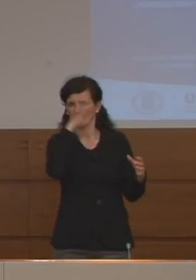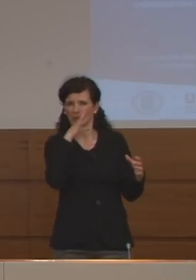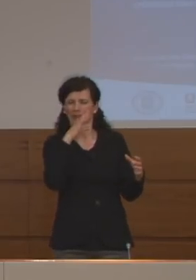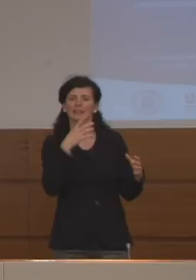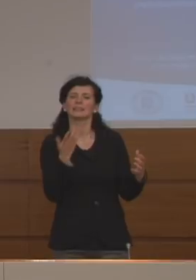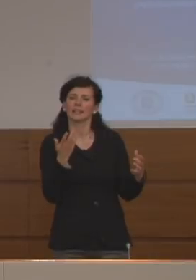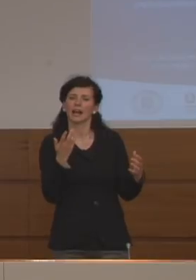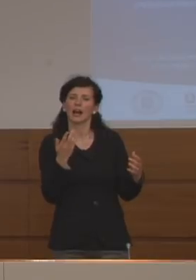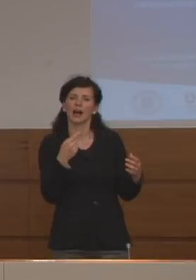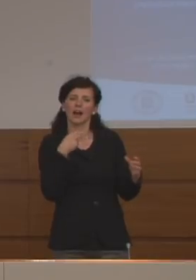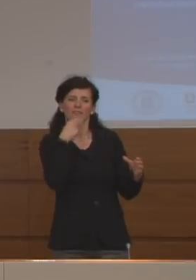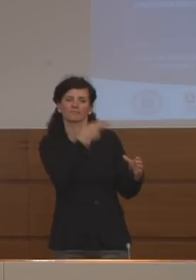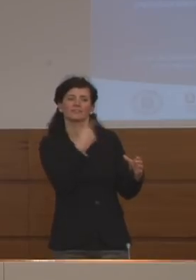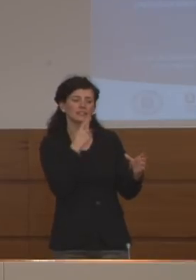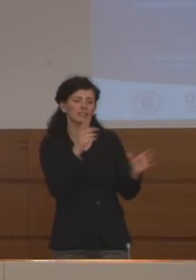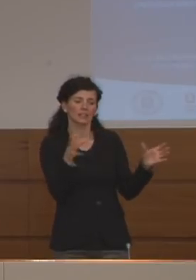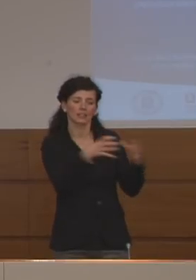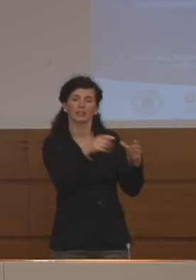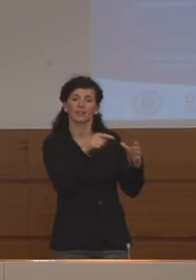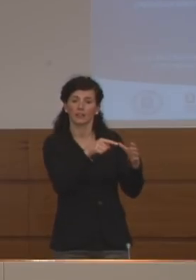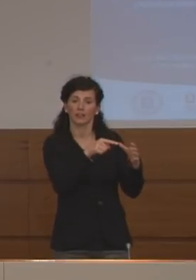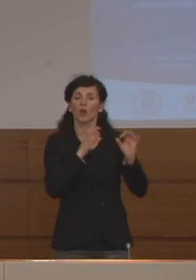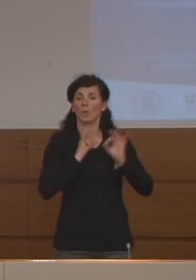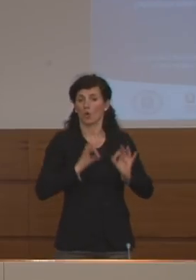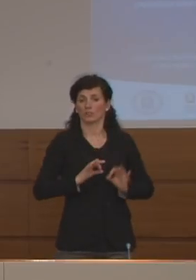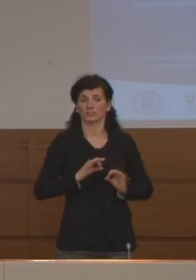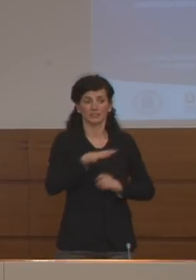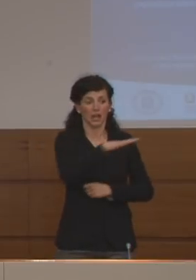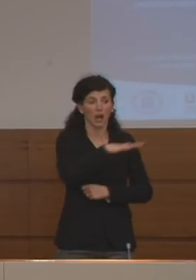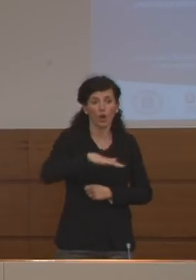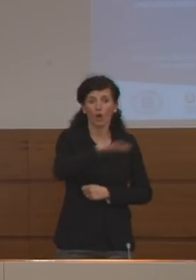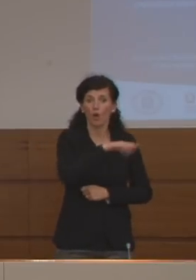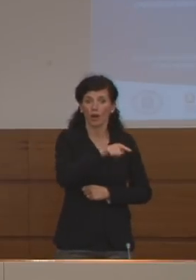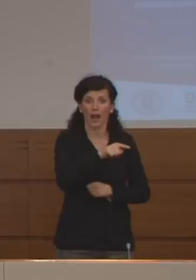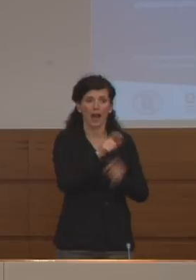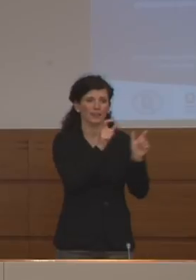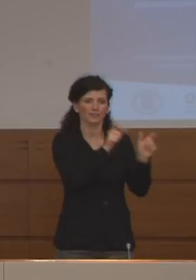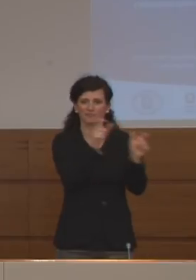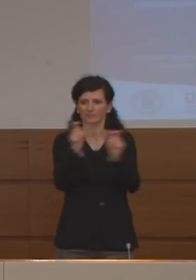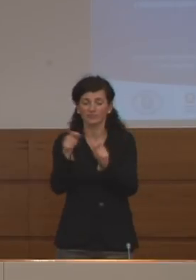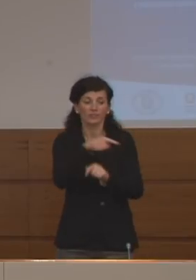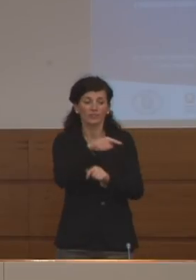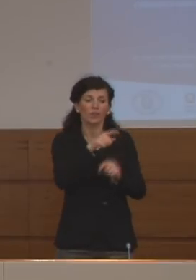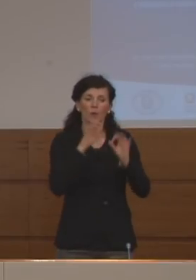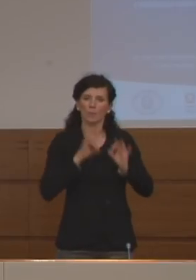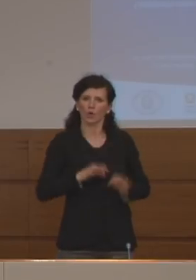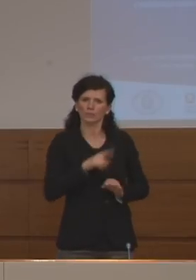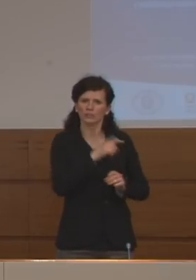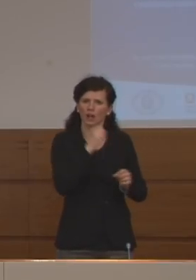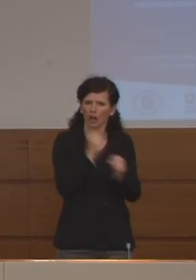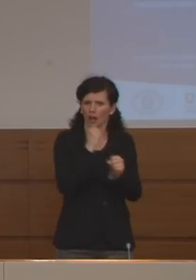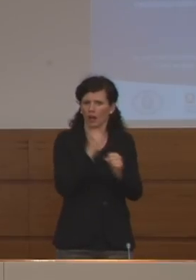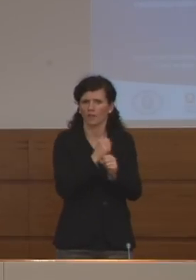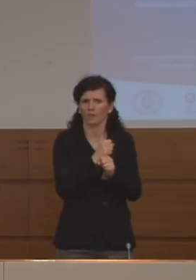Uno sono le Polizie Locali. Svolgono un ruolo assolutamente importante in questo ruolo